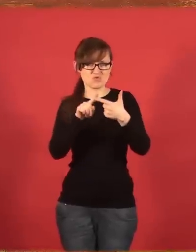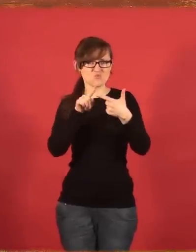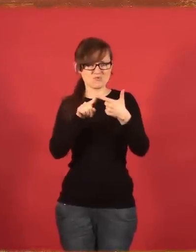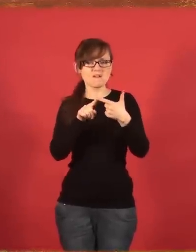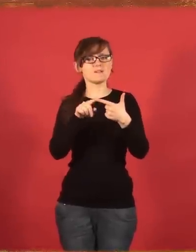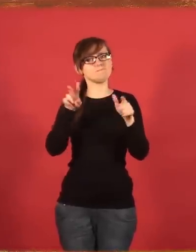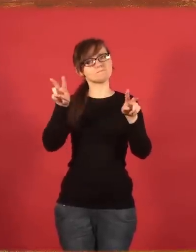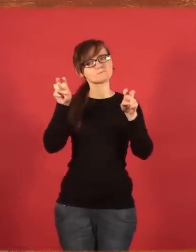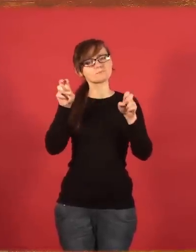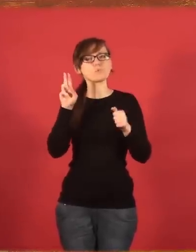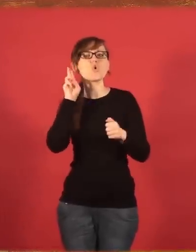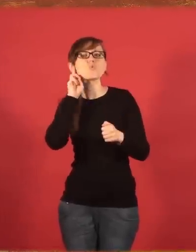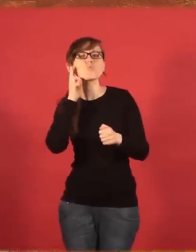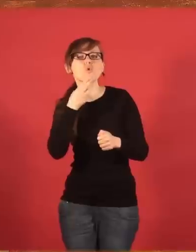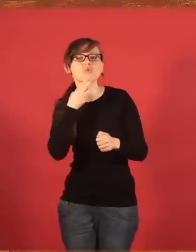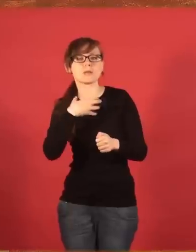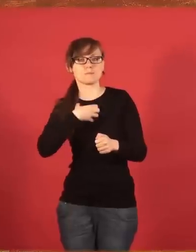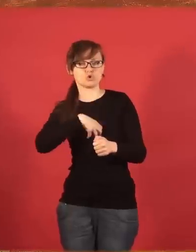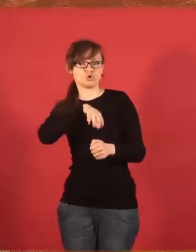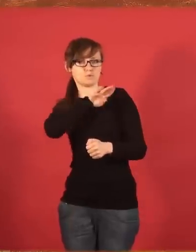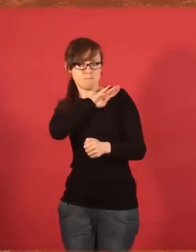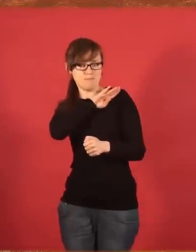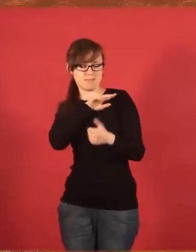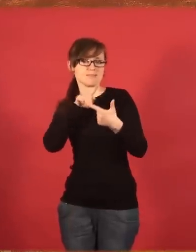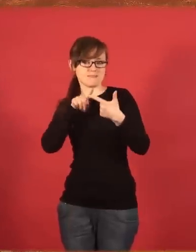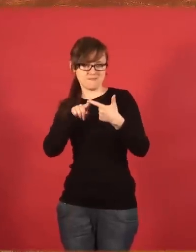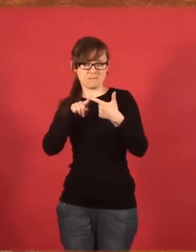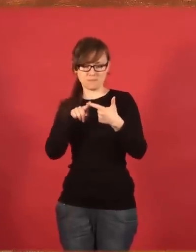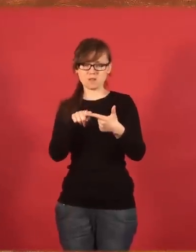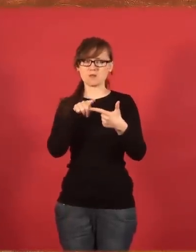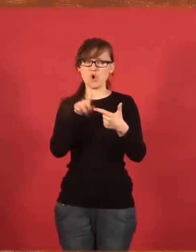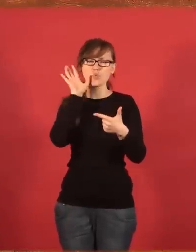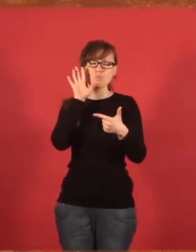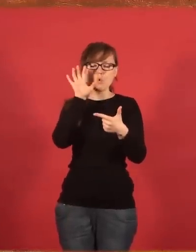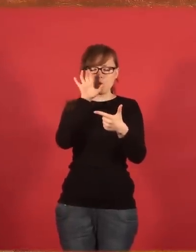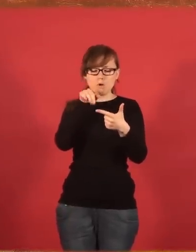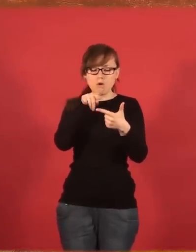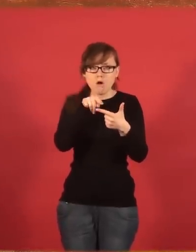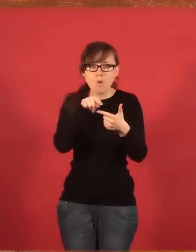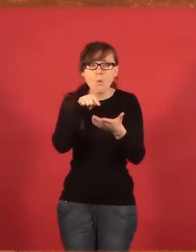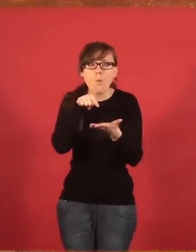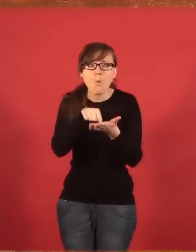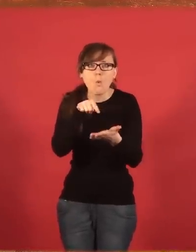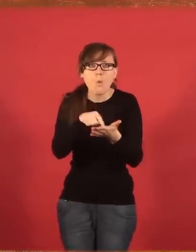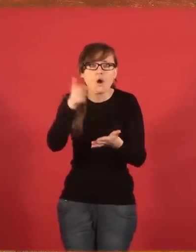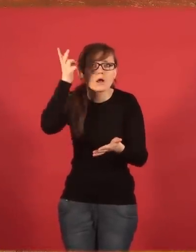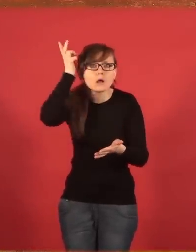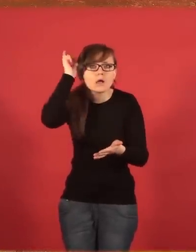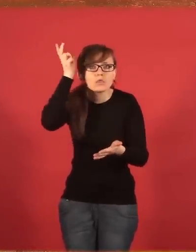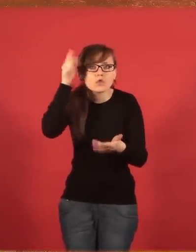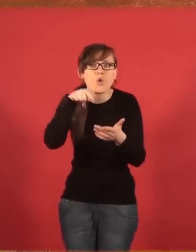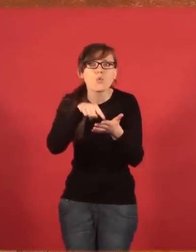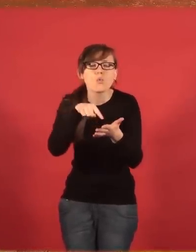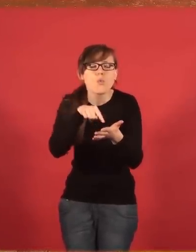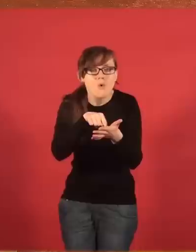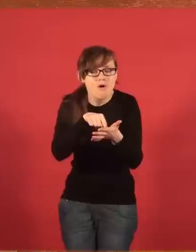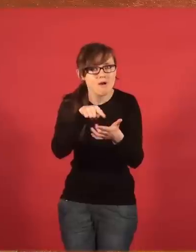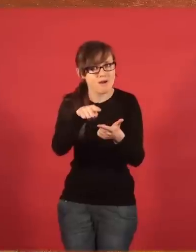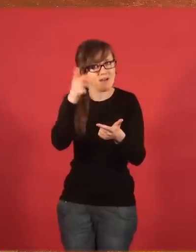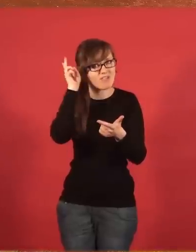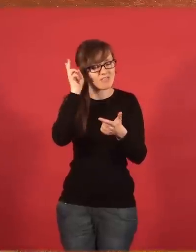drugi --„ głuchoniemy Hiszpan" (tak o nim mówiono). W„głuchoniemym Hiszpanie" chłopcy rozpoznali Indianina Joe -- zabójcę doktora.